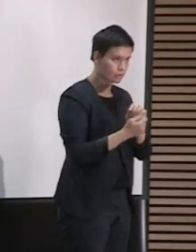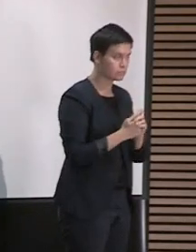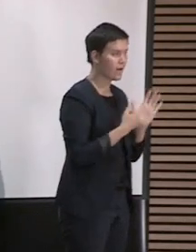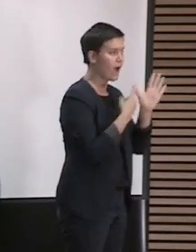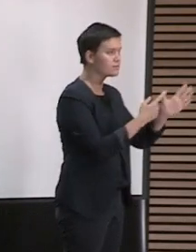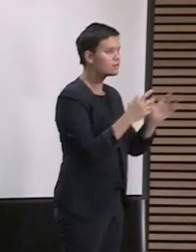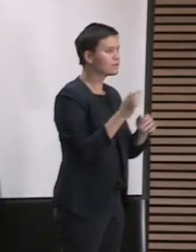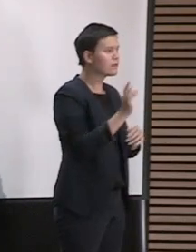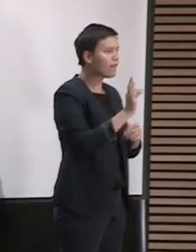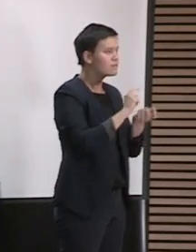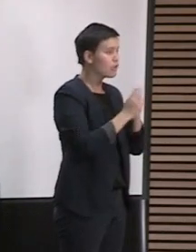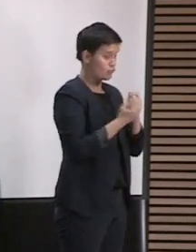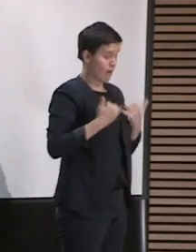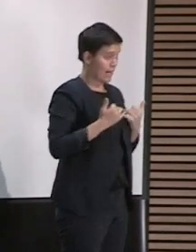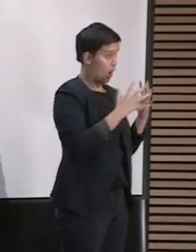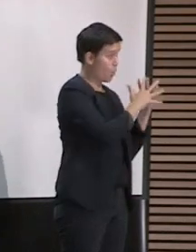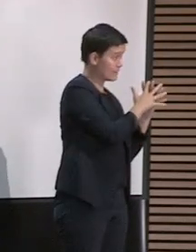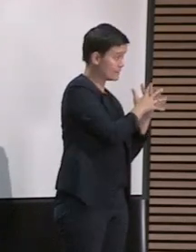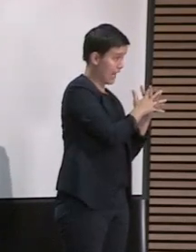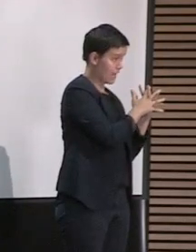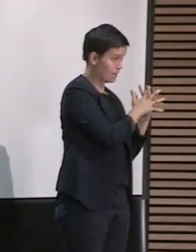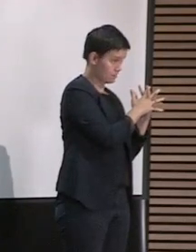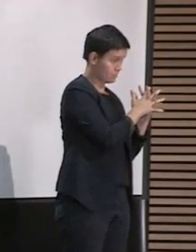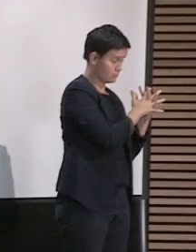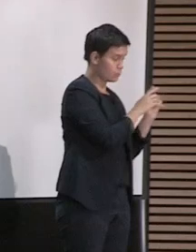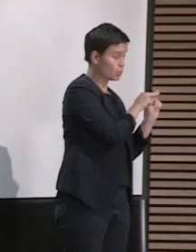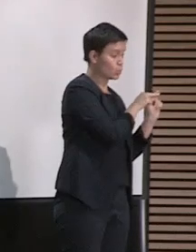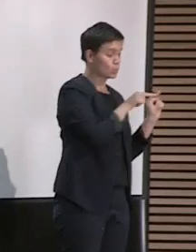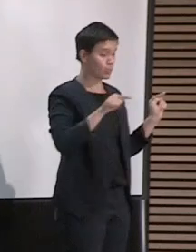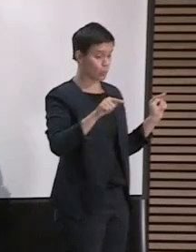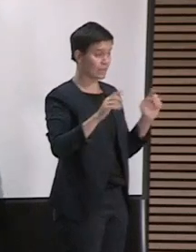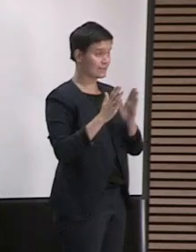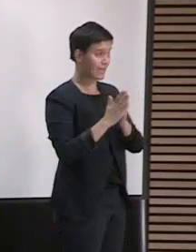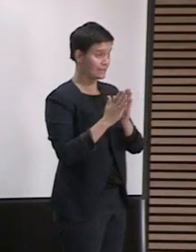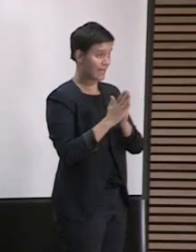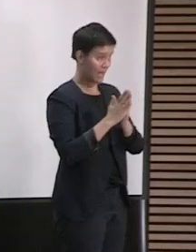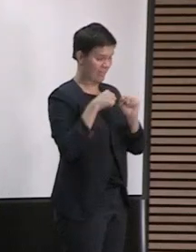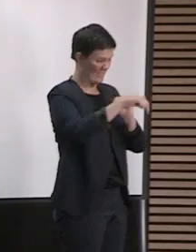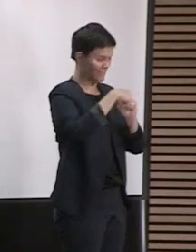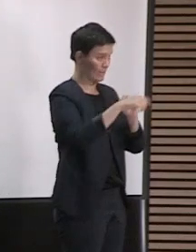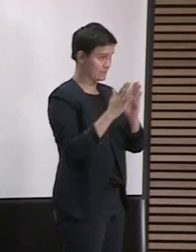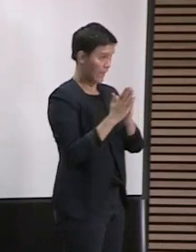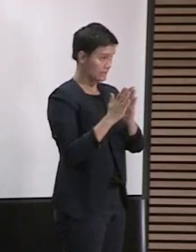wiki, kaore he rereke. Na ko ta matou e whakahau ana ki a